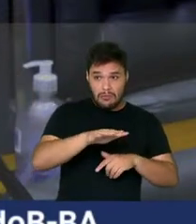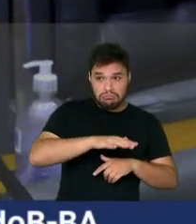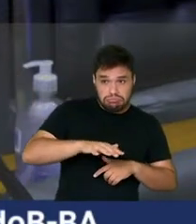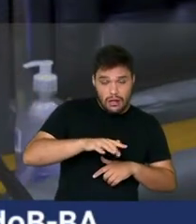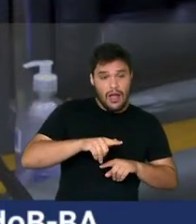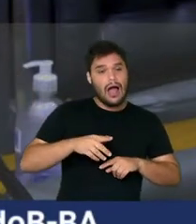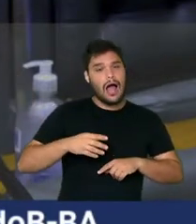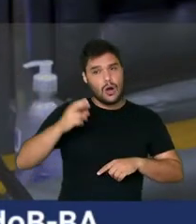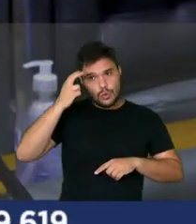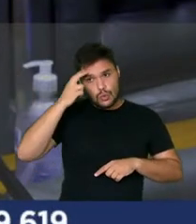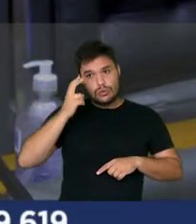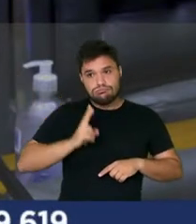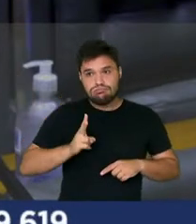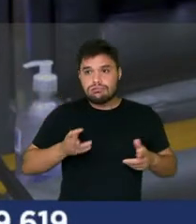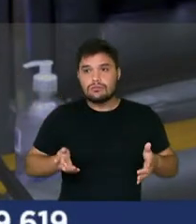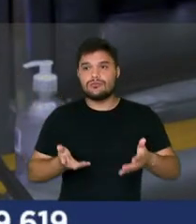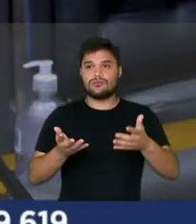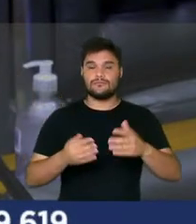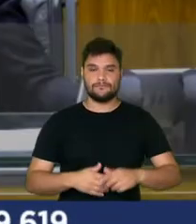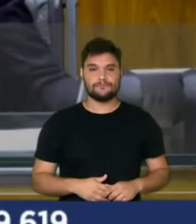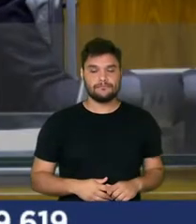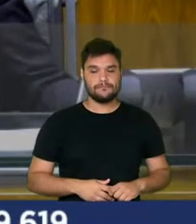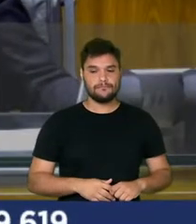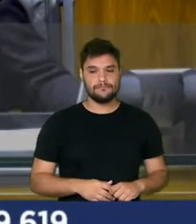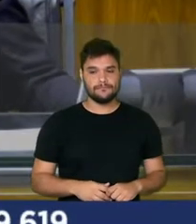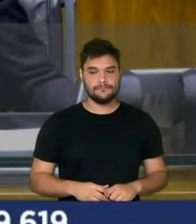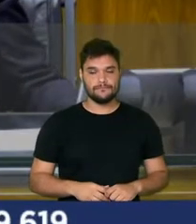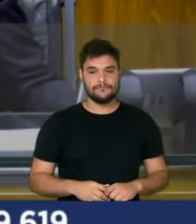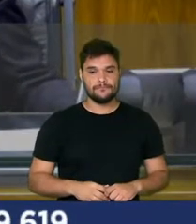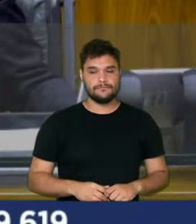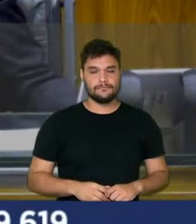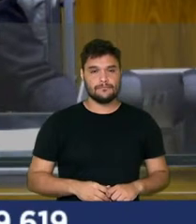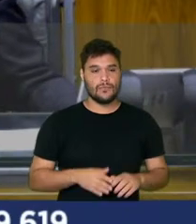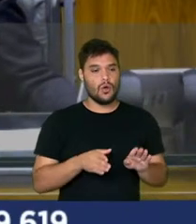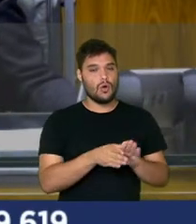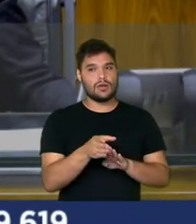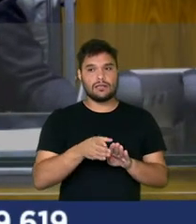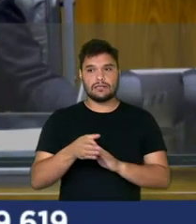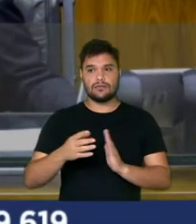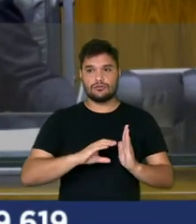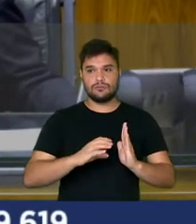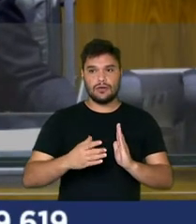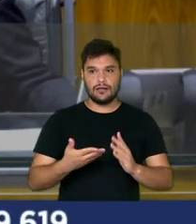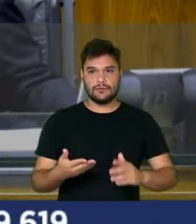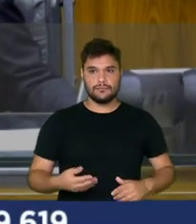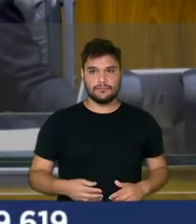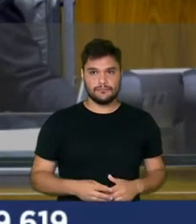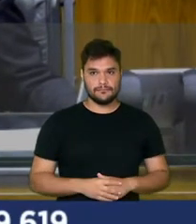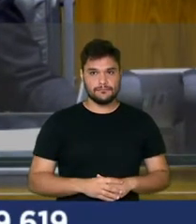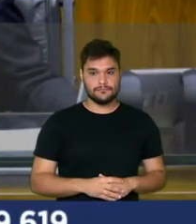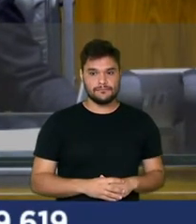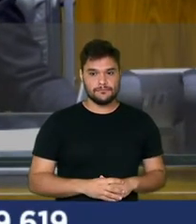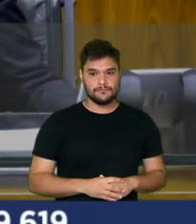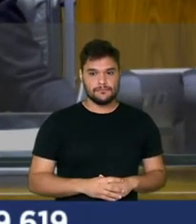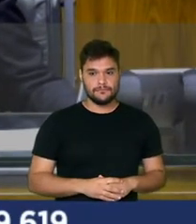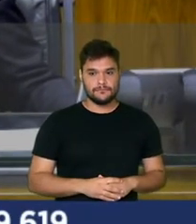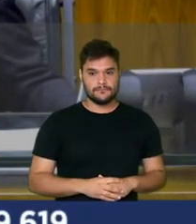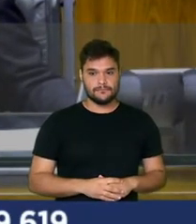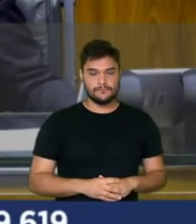SENTIDO E PRECISAMOS DO FUNDEB DA CULTURA, E MESMO DIANTE DE INTERPÉRIES, A CULTURA